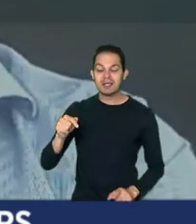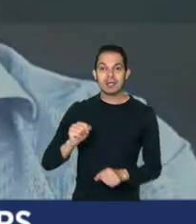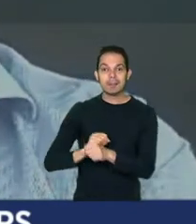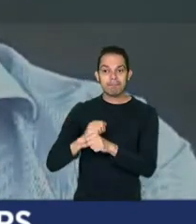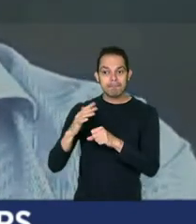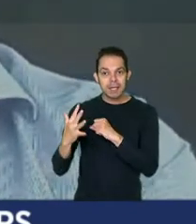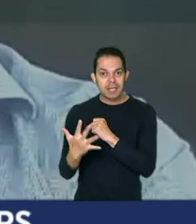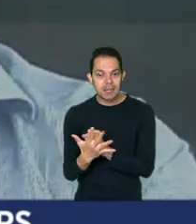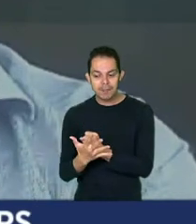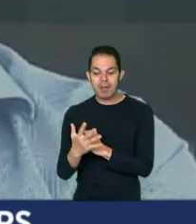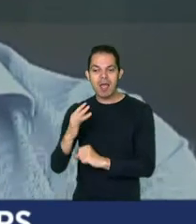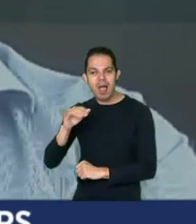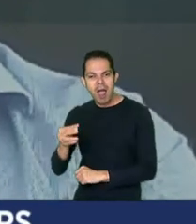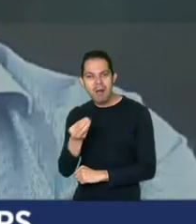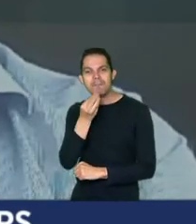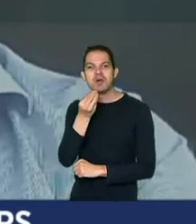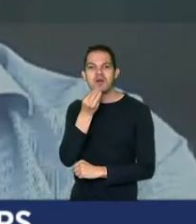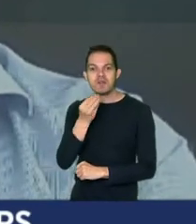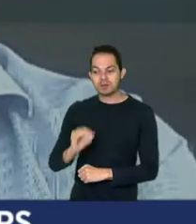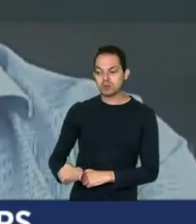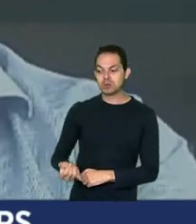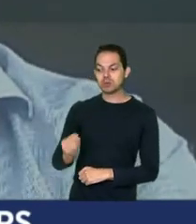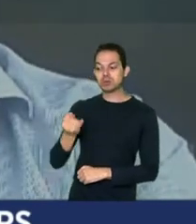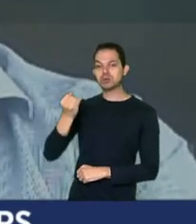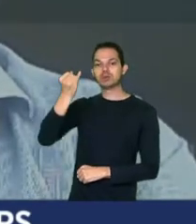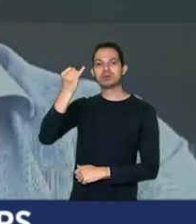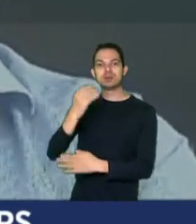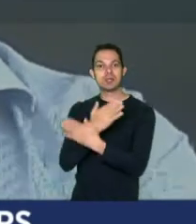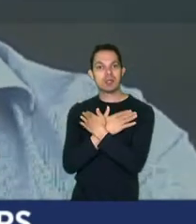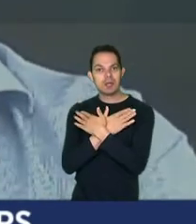PARA INFLAÇÃO, O DESEMPREGO E A MORTE. ENTÃO NA VERDADE